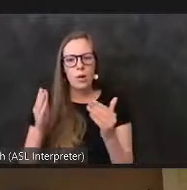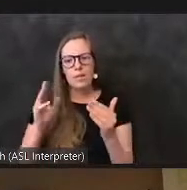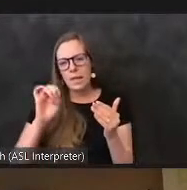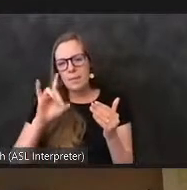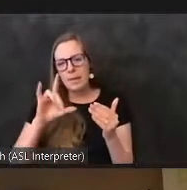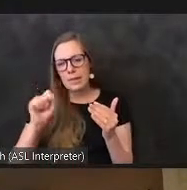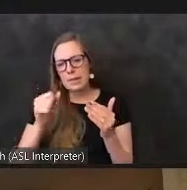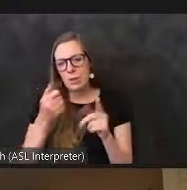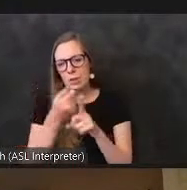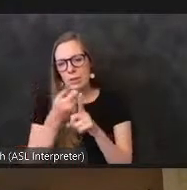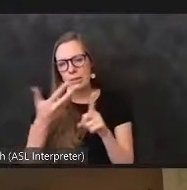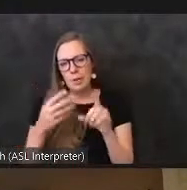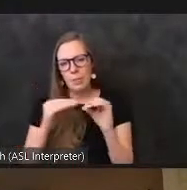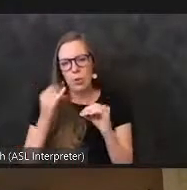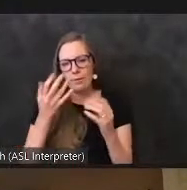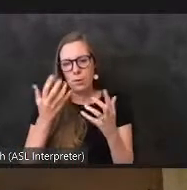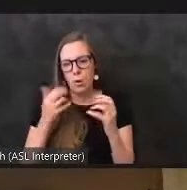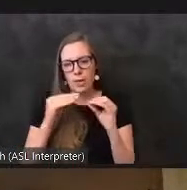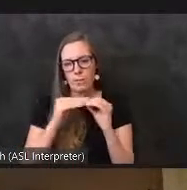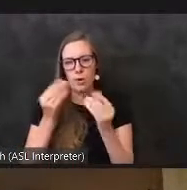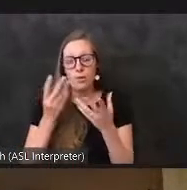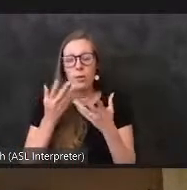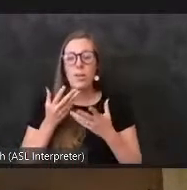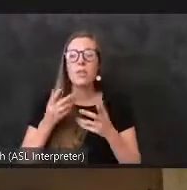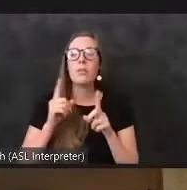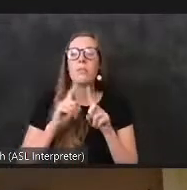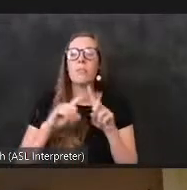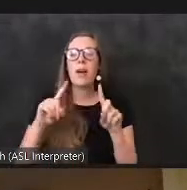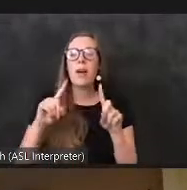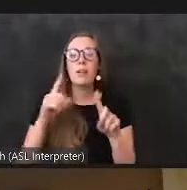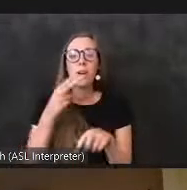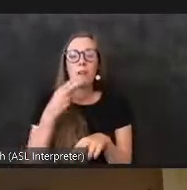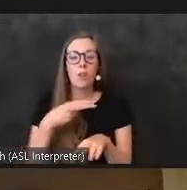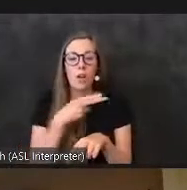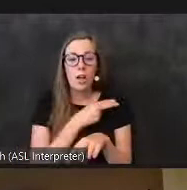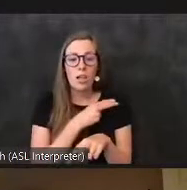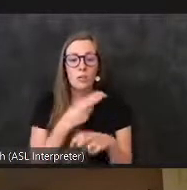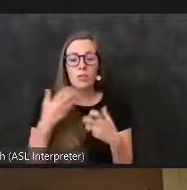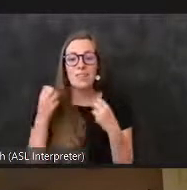Puede hablar un poco más en más detallo y en lo cual los hospitales, las clínicas